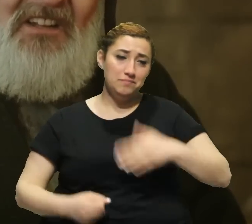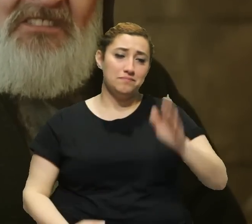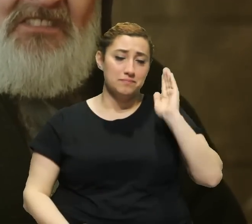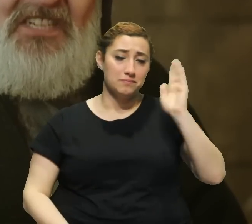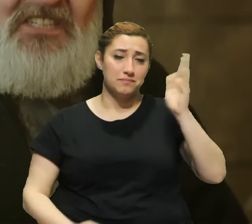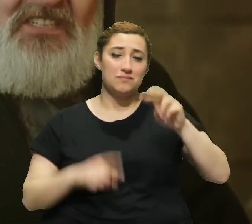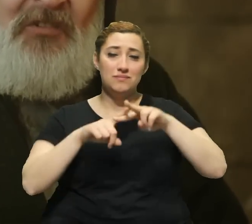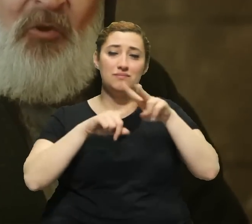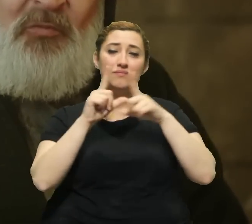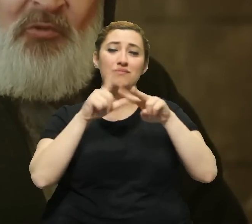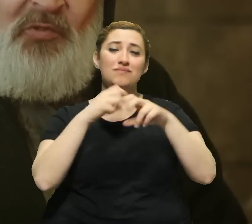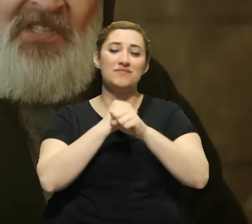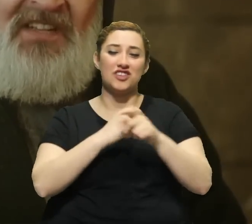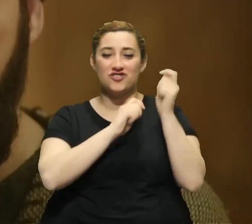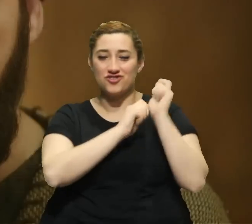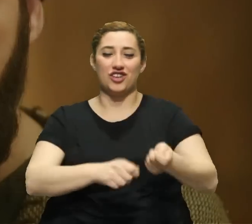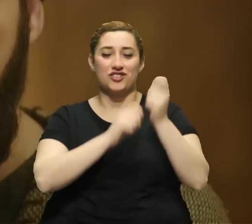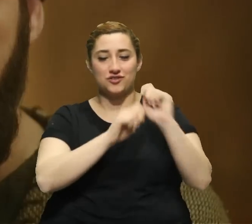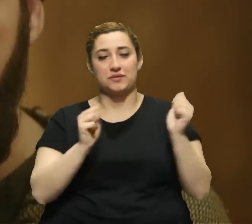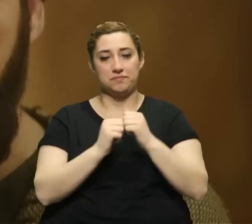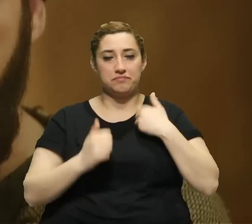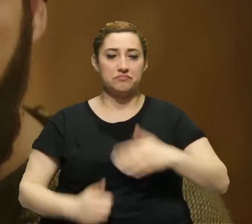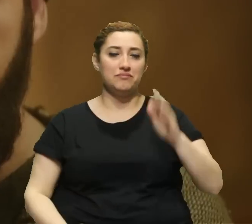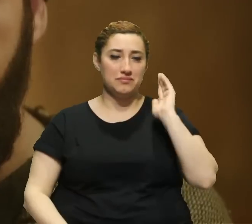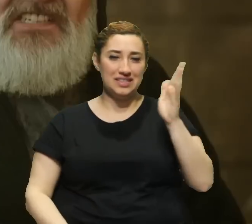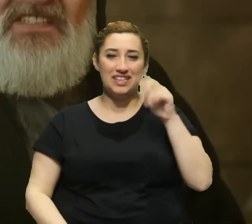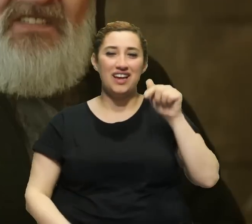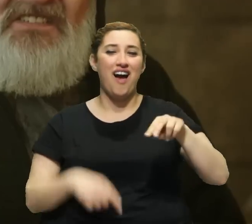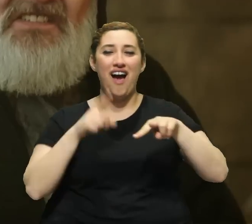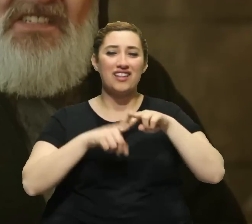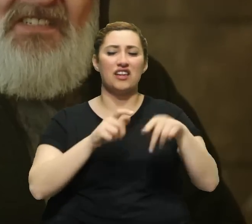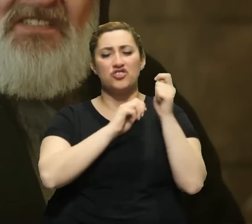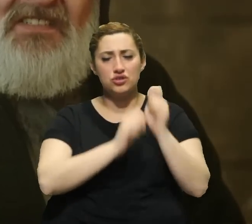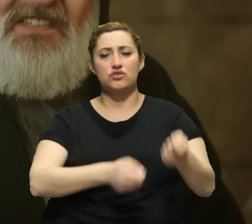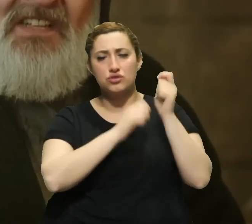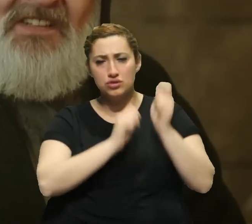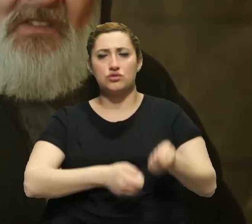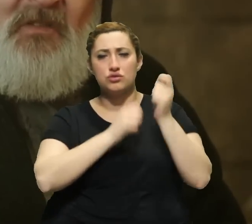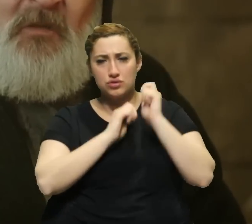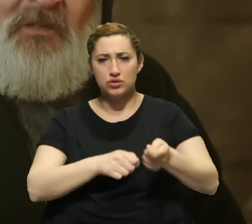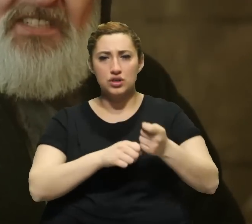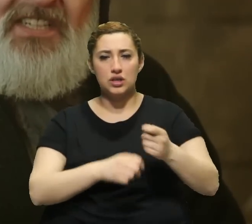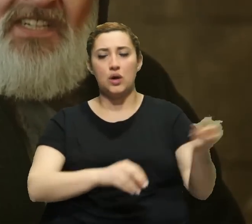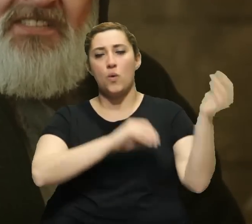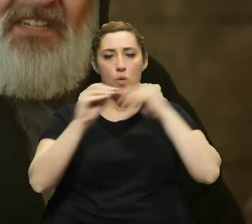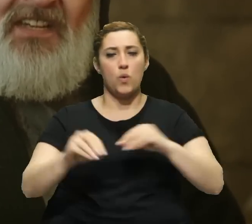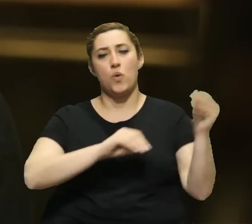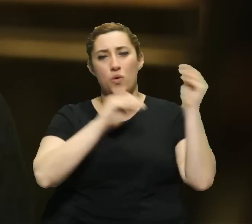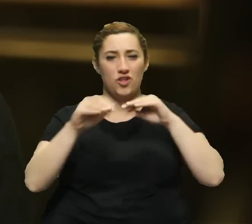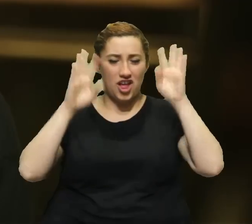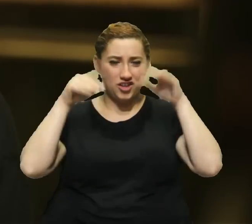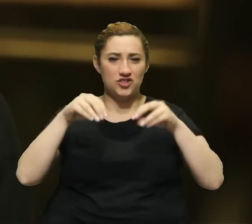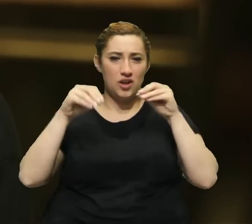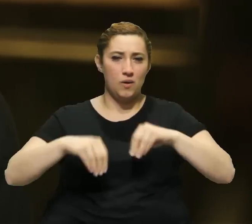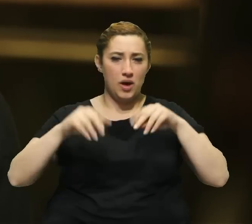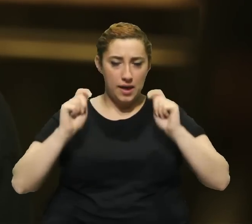...aldık çekiçleri omzumuza Akdağ'dan kırdık, kırdık yükledik katırlara.